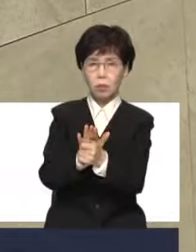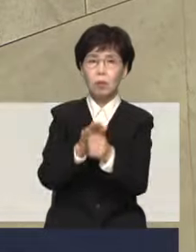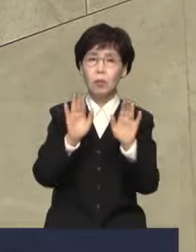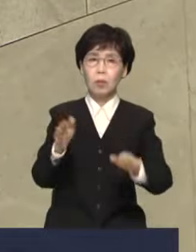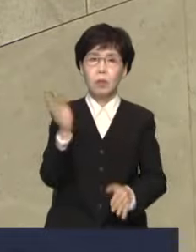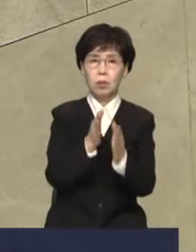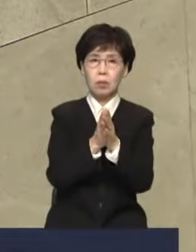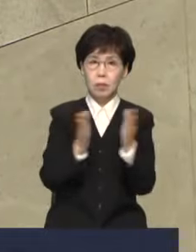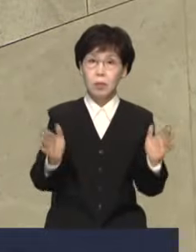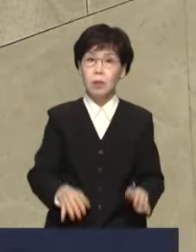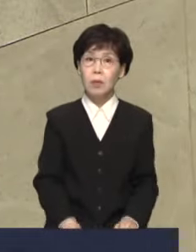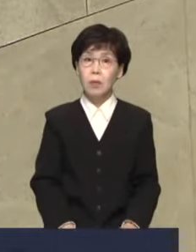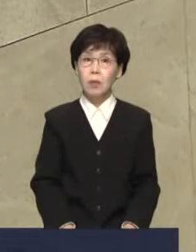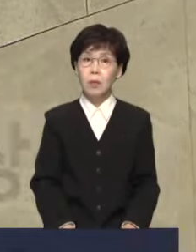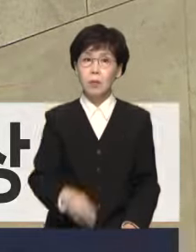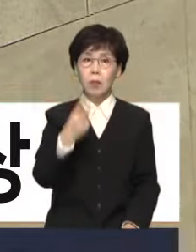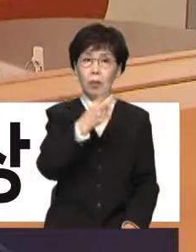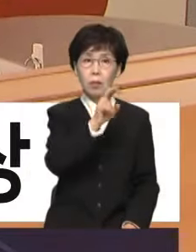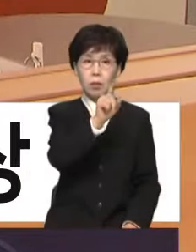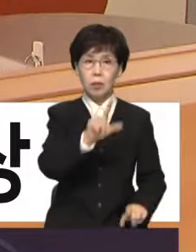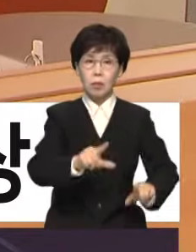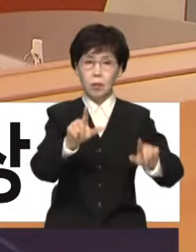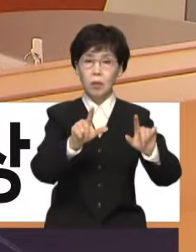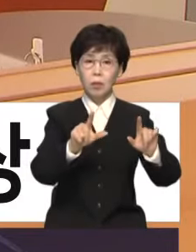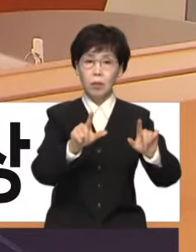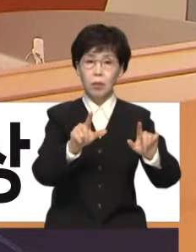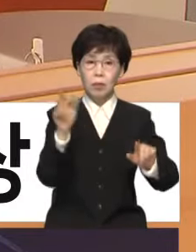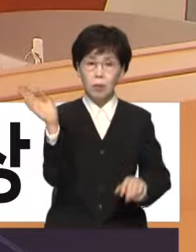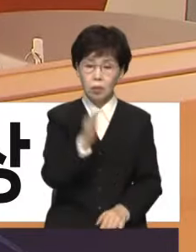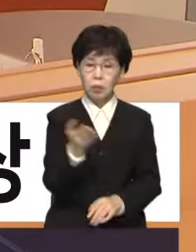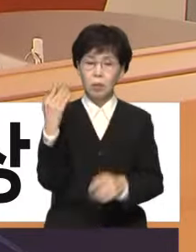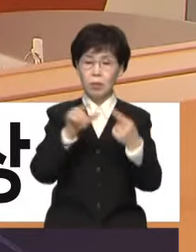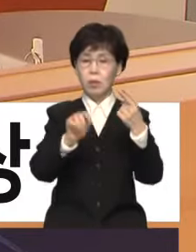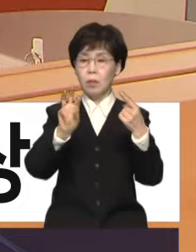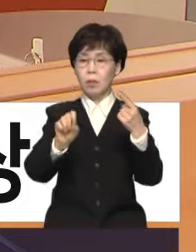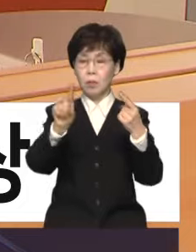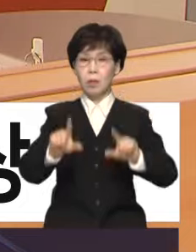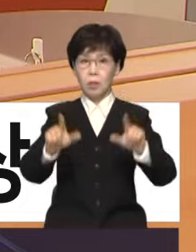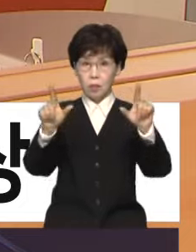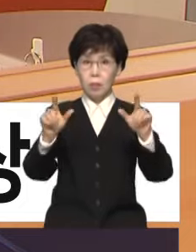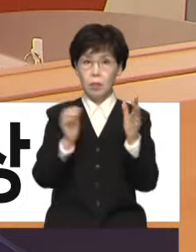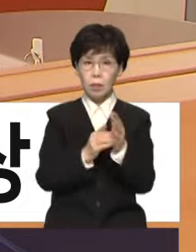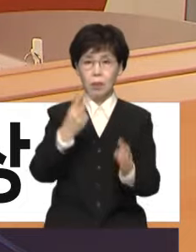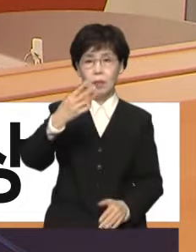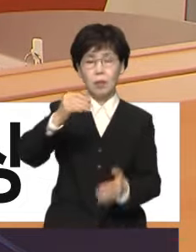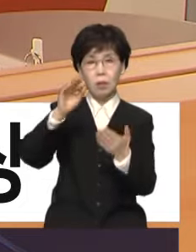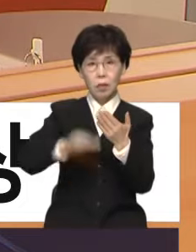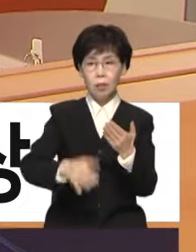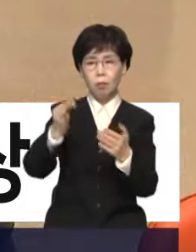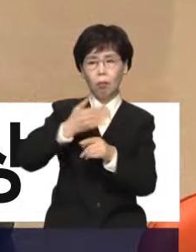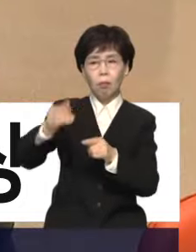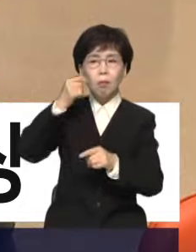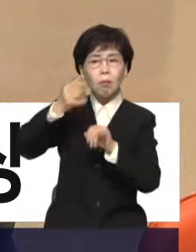오늘부터 시행됐습니다. 지난 2021년 9월부터 지난 1월 31일 사이 2천만 원 이하 연체액이 생긴 사람들이